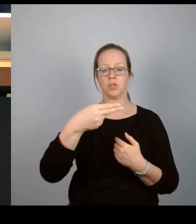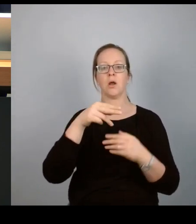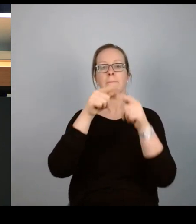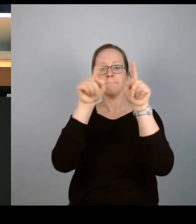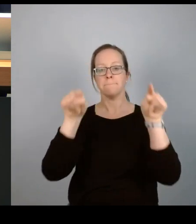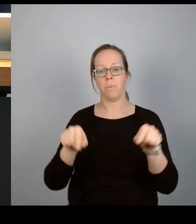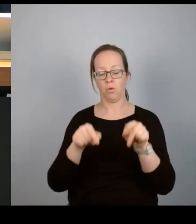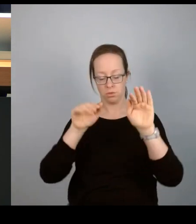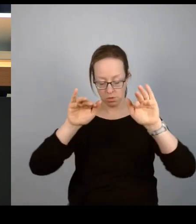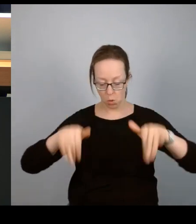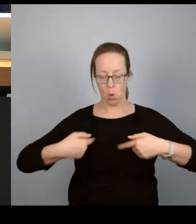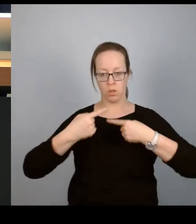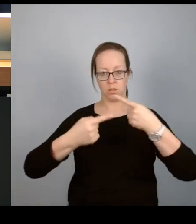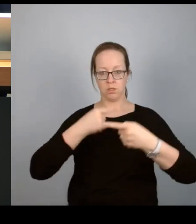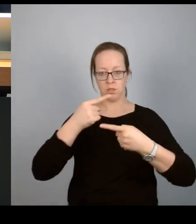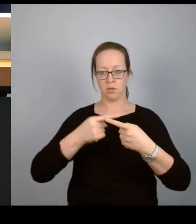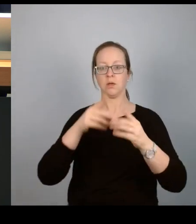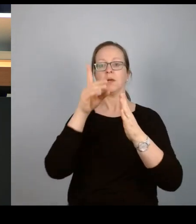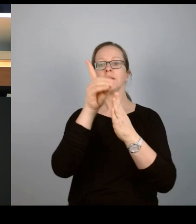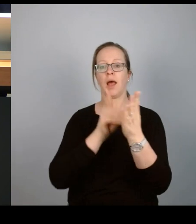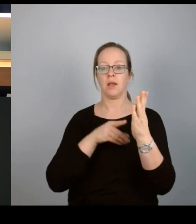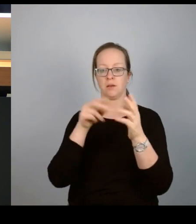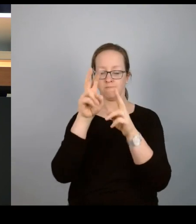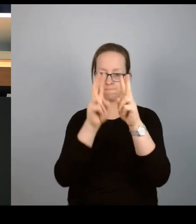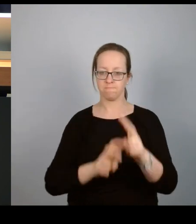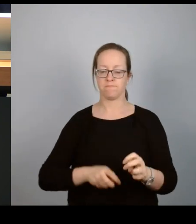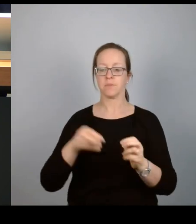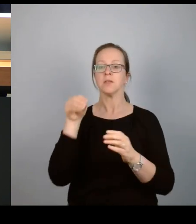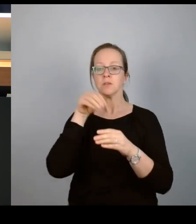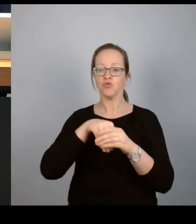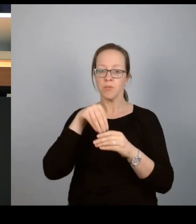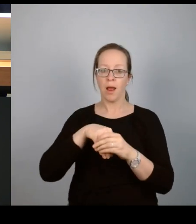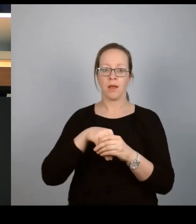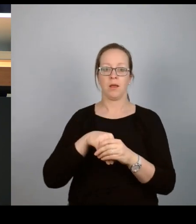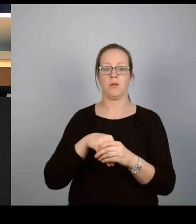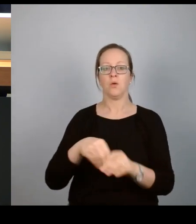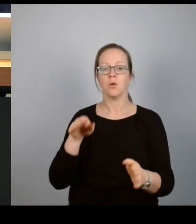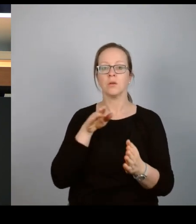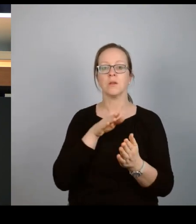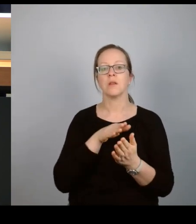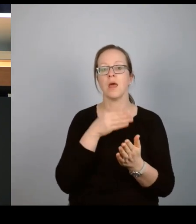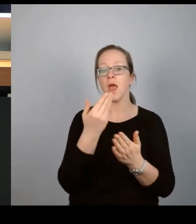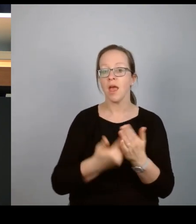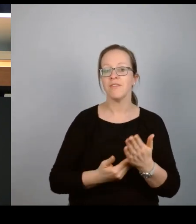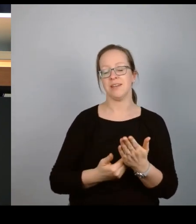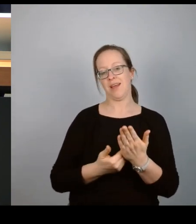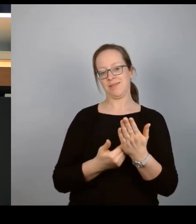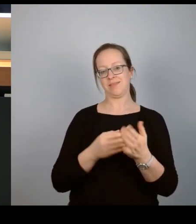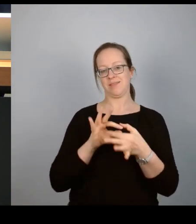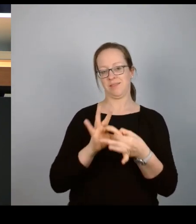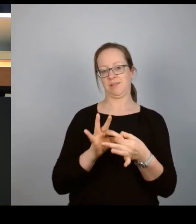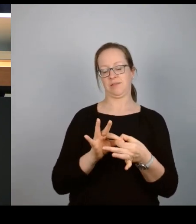nächsten Jahren entwickeln und politisches Handeln auf Fakten und nicht nur auf Gefühle verlassen. Und ich glaube, das ist ein ganz wichtiger Schritt in